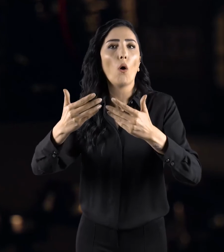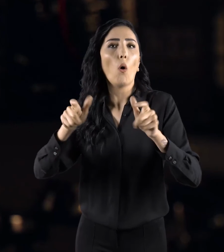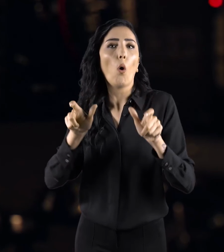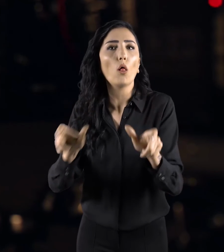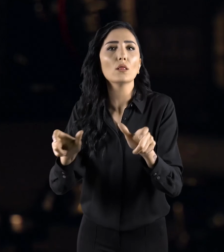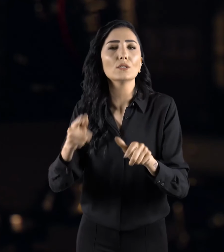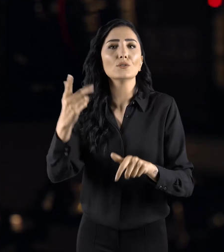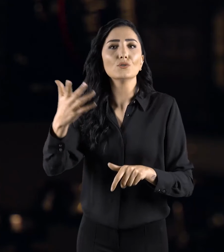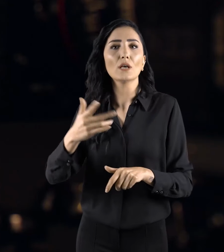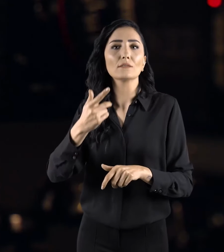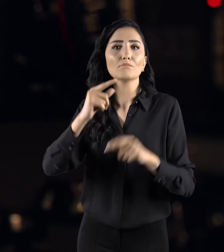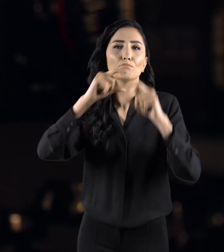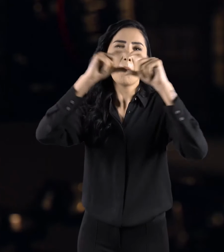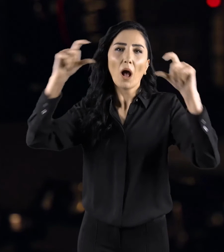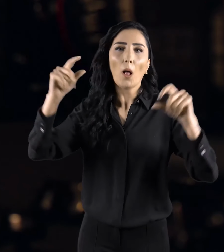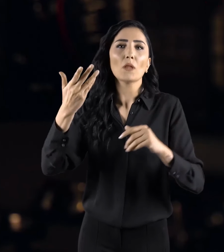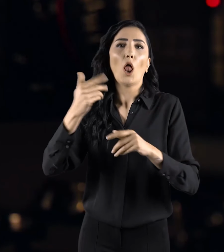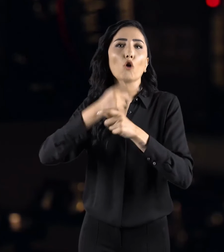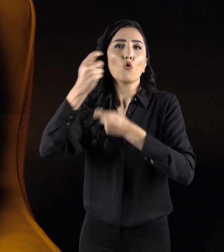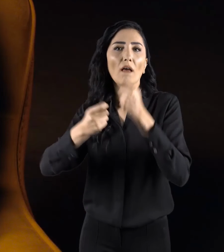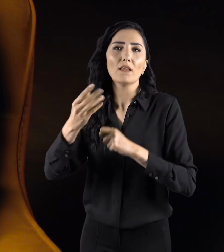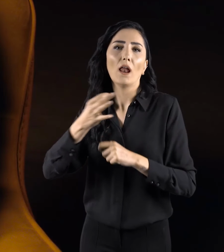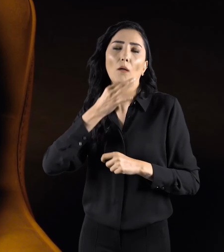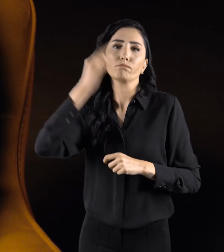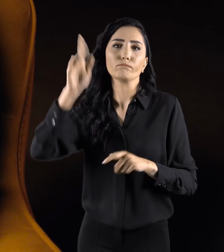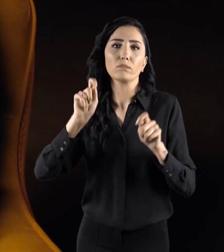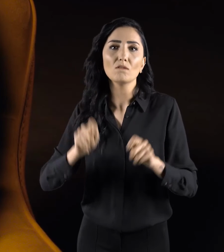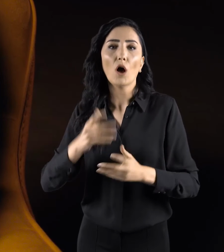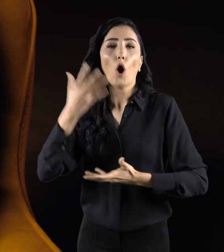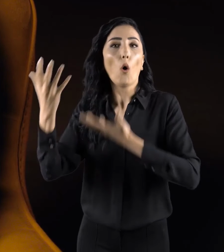birimlere, makamlara bilgi ulaştırılması. Orman yangınlarının yönü